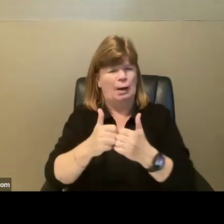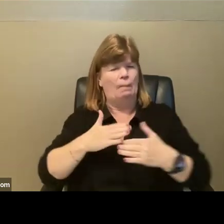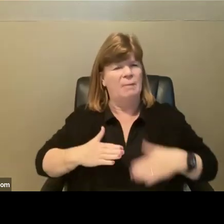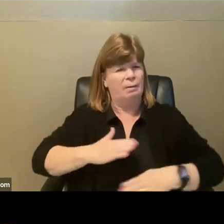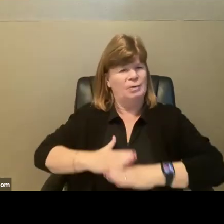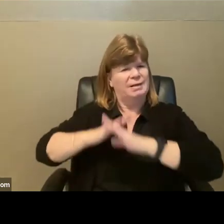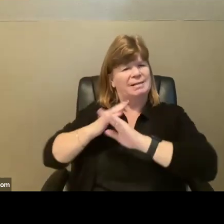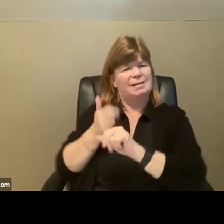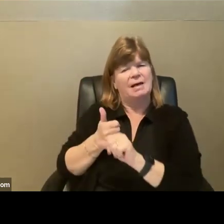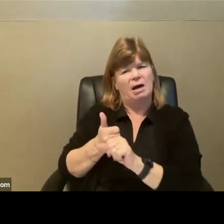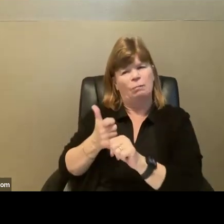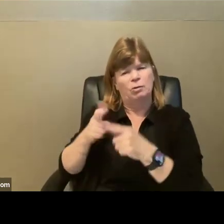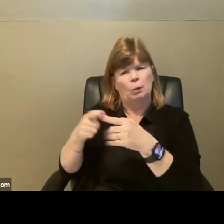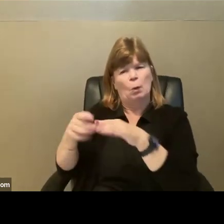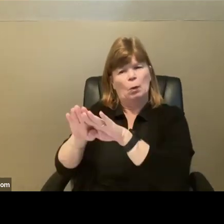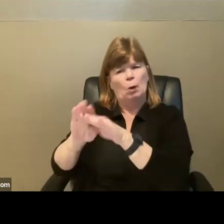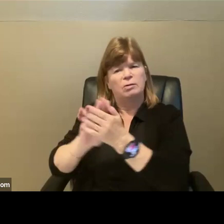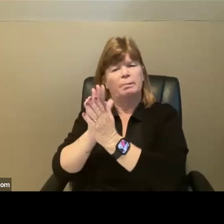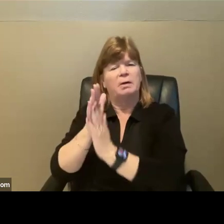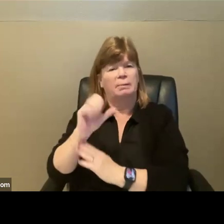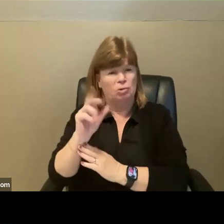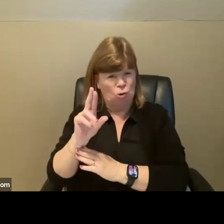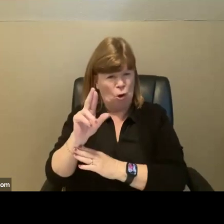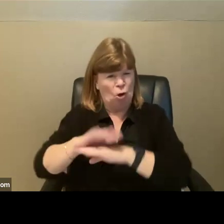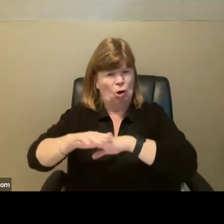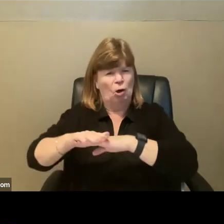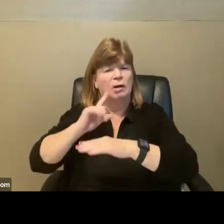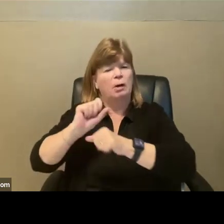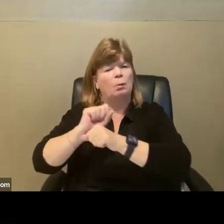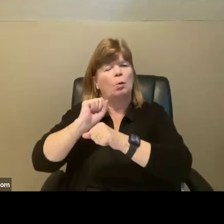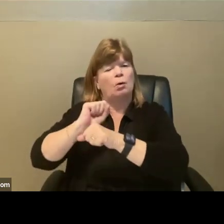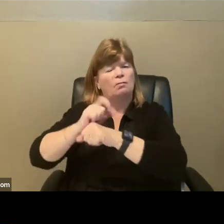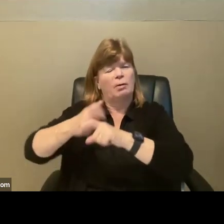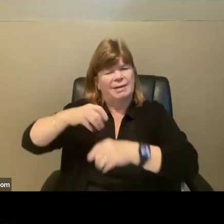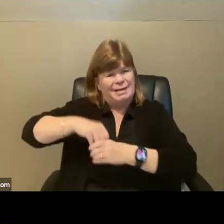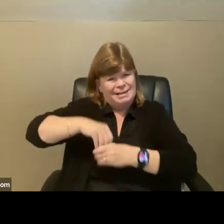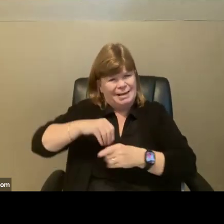Va a querer cerrarse y formar una cicatriz, y luego trabajará desde dentro para curar esa herida.